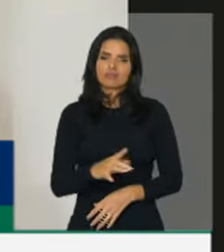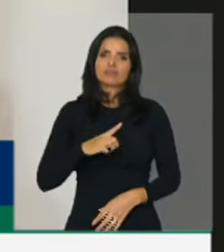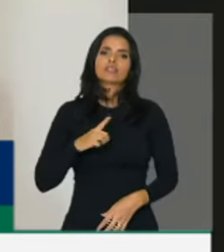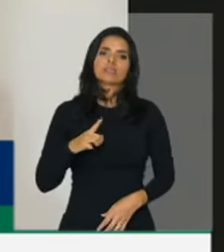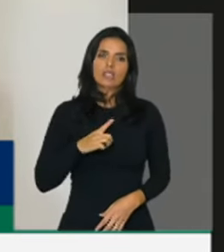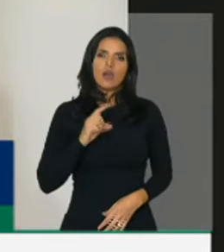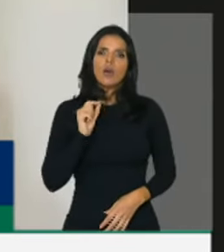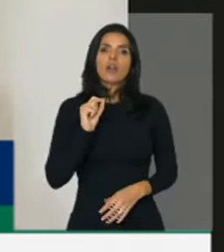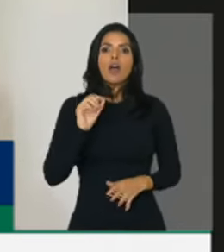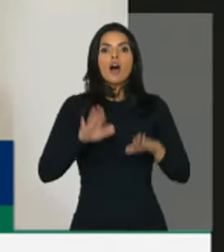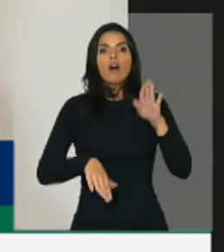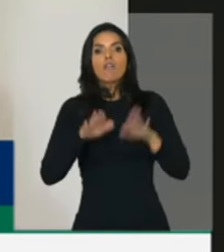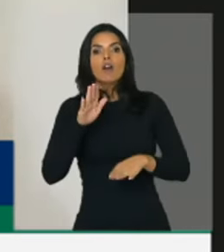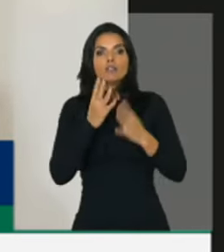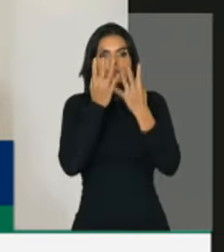COMANDA TUDO E NÃO DIVIDE COM